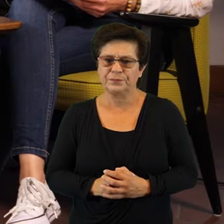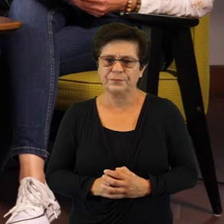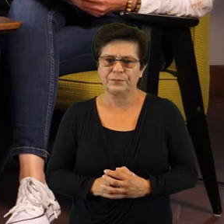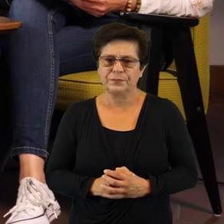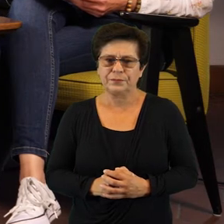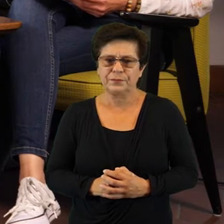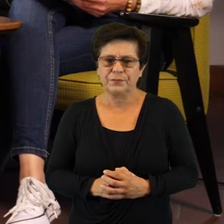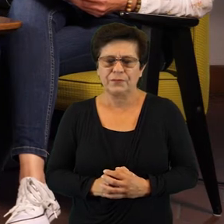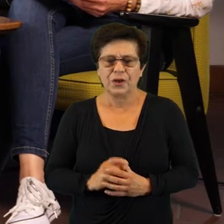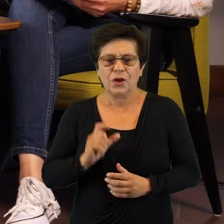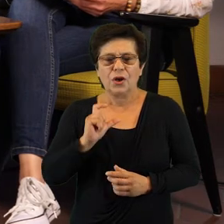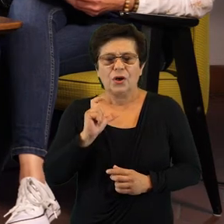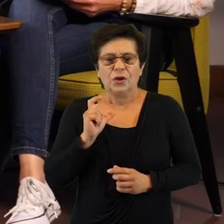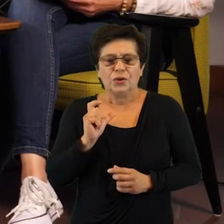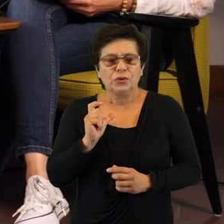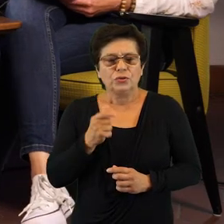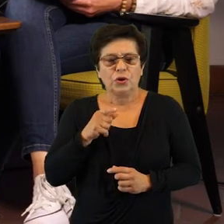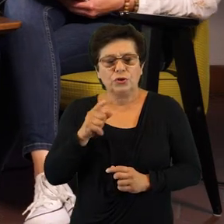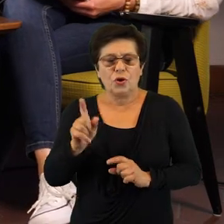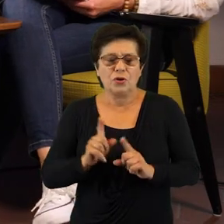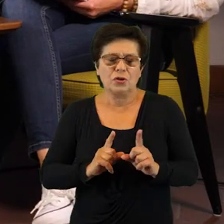Co to znaczy między wierszami?